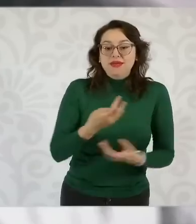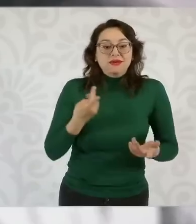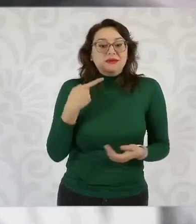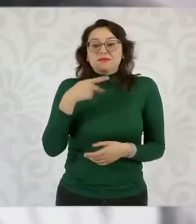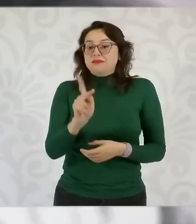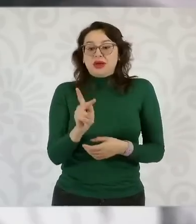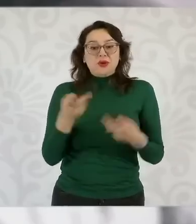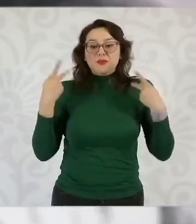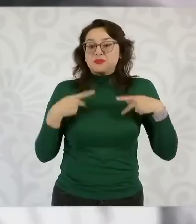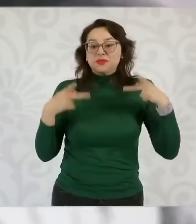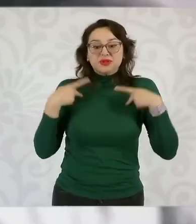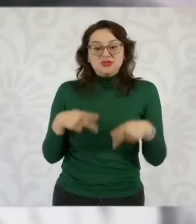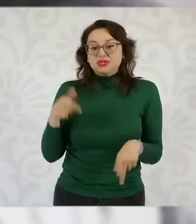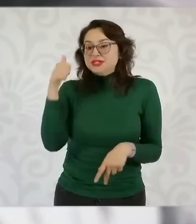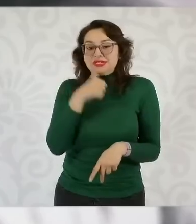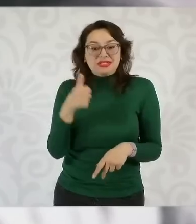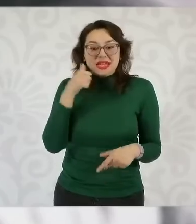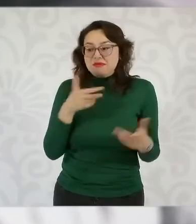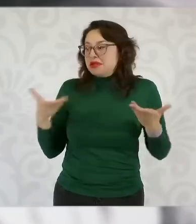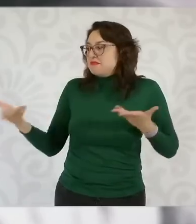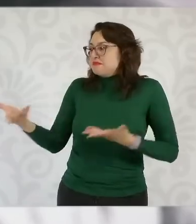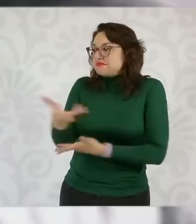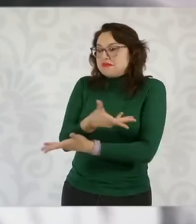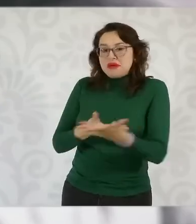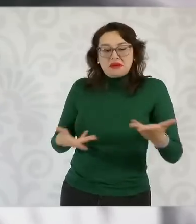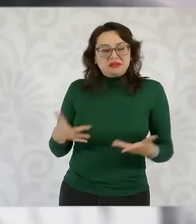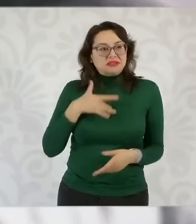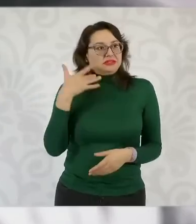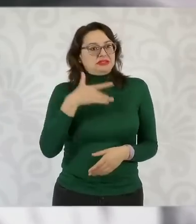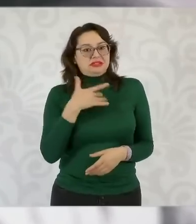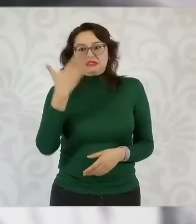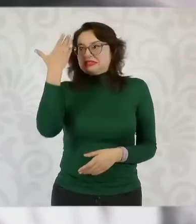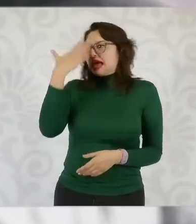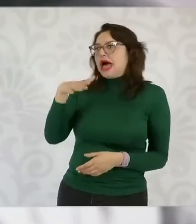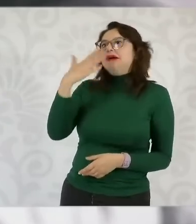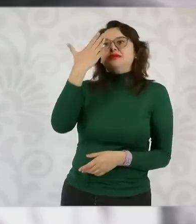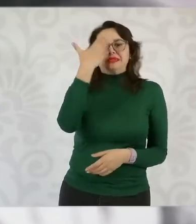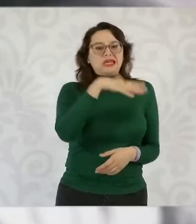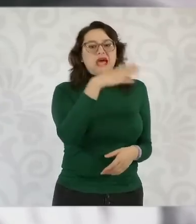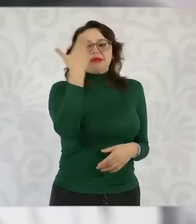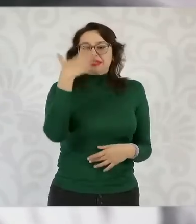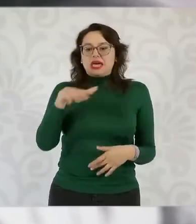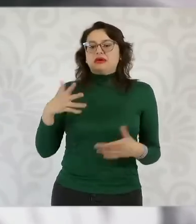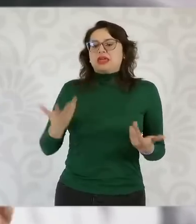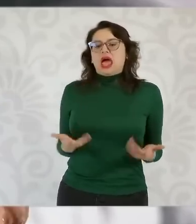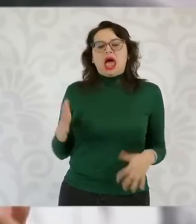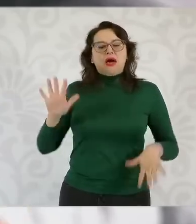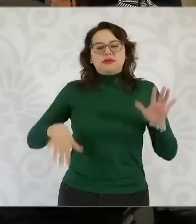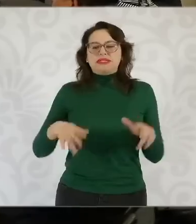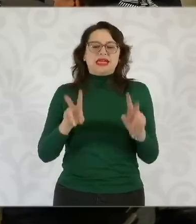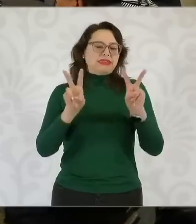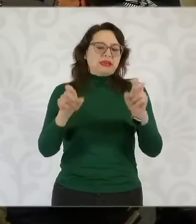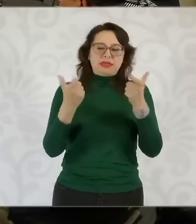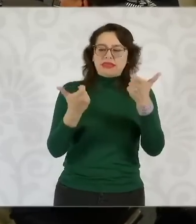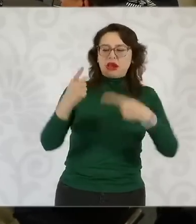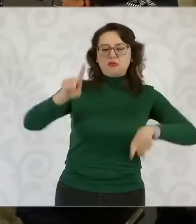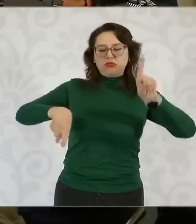tiene sus variaciones frente a estos anuncios pero no son eh variaciones muy grandes ent lo